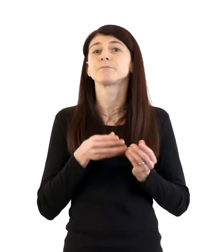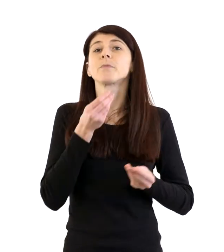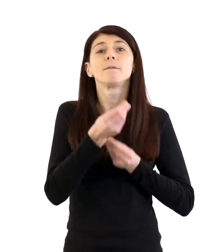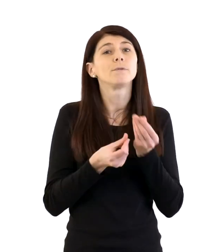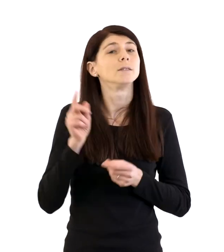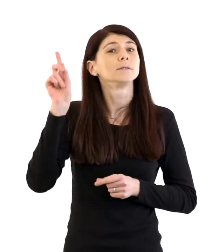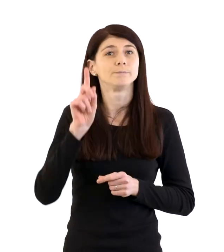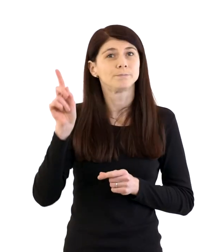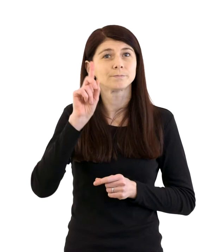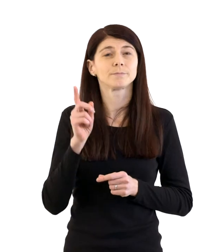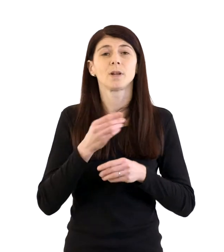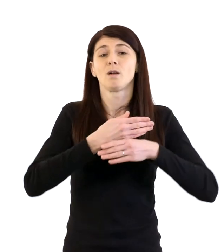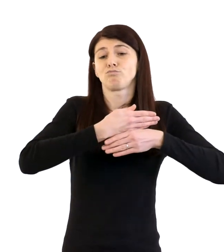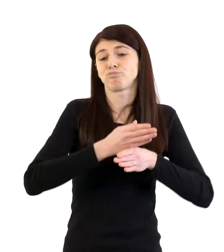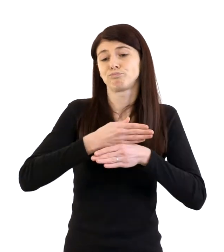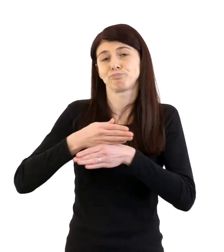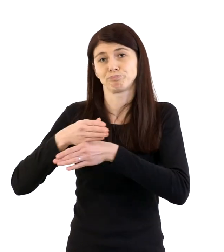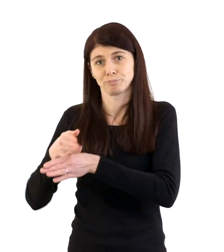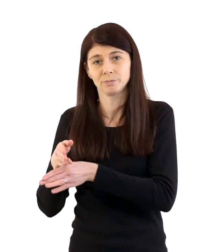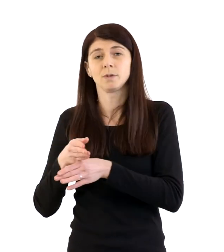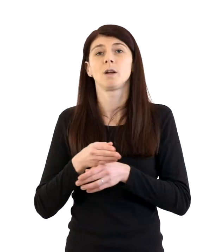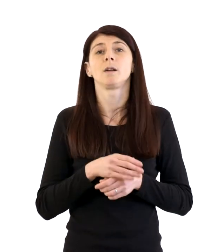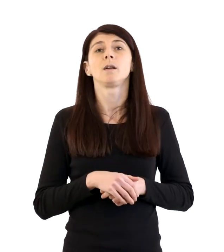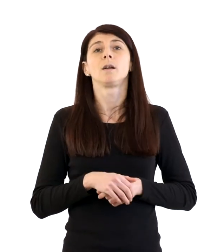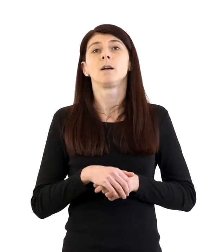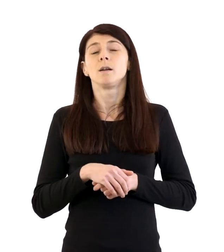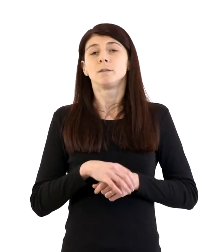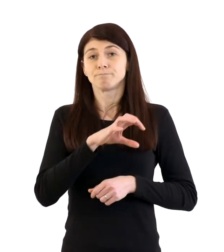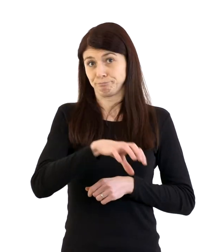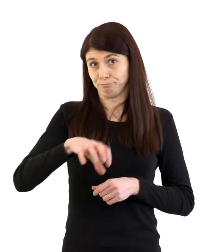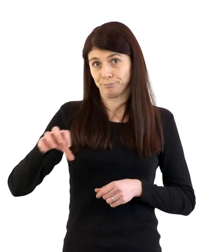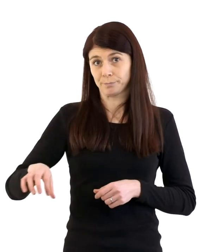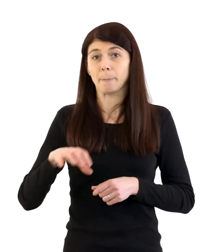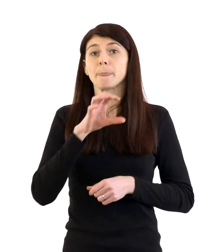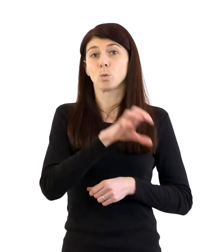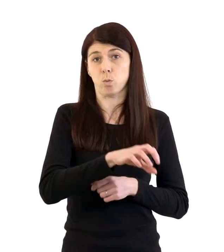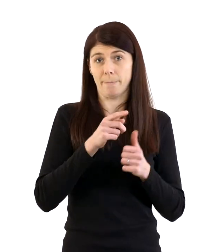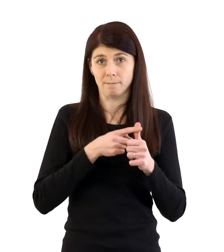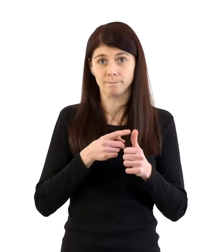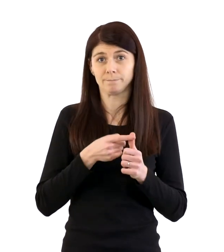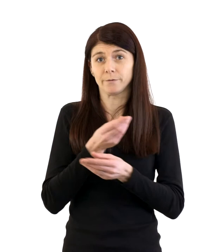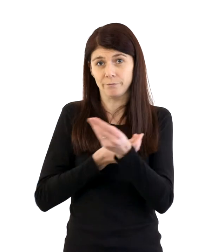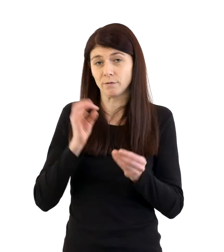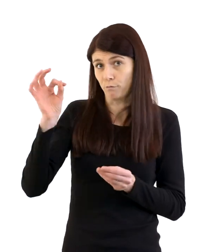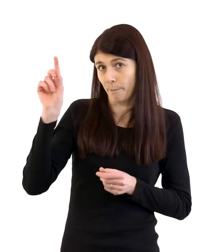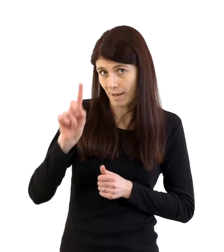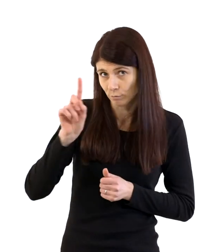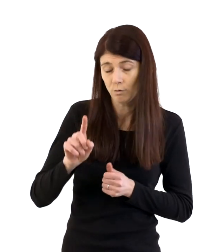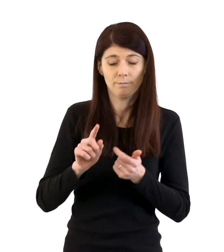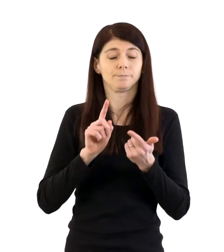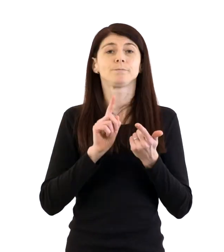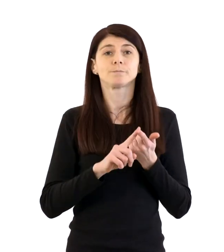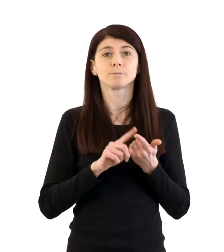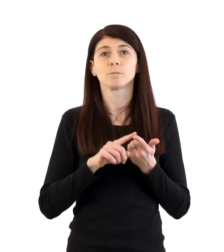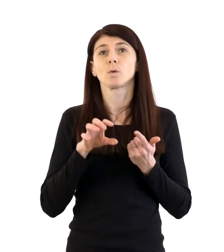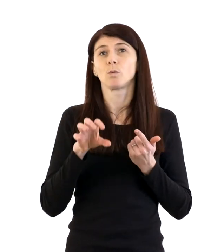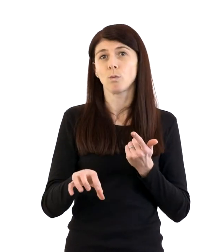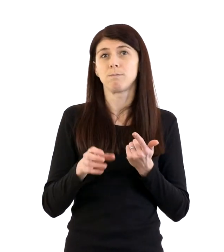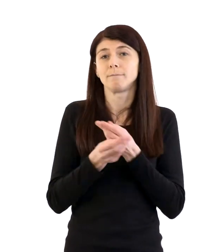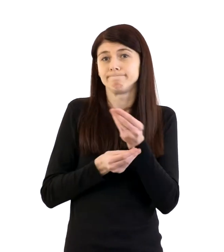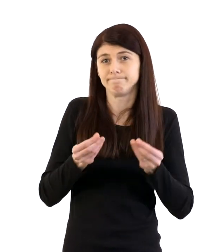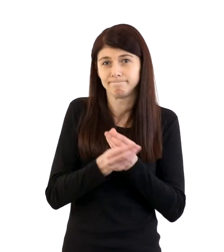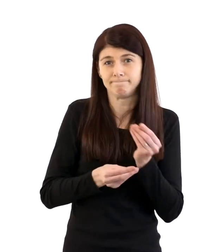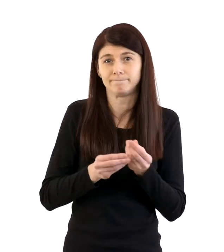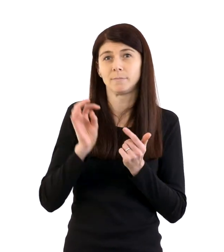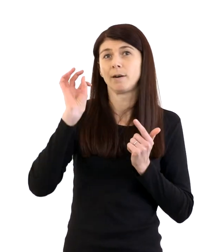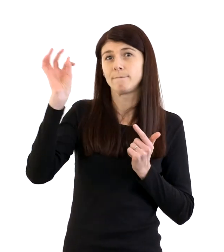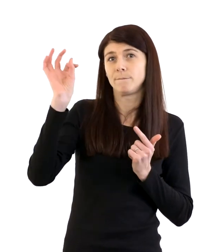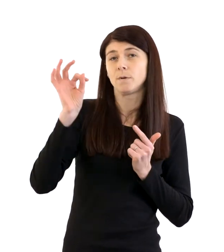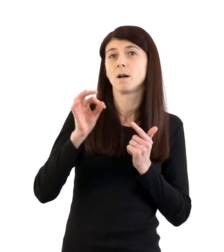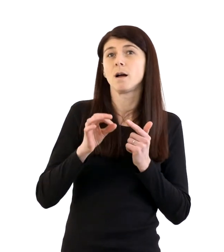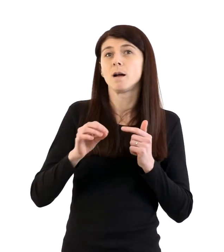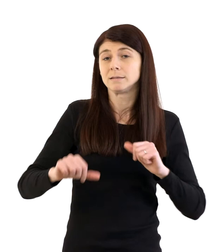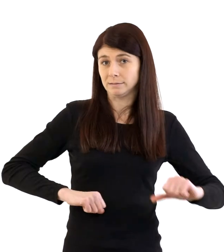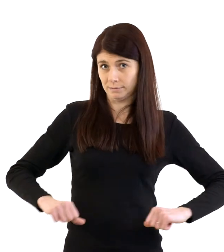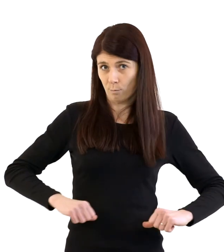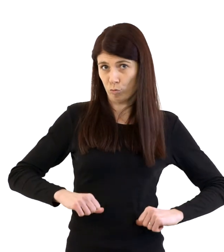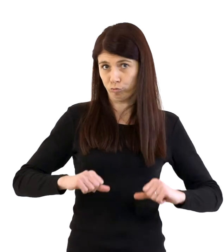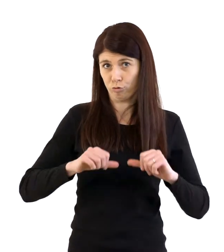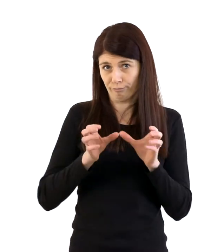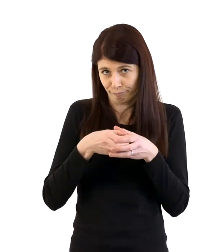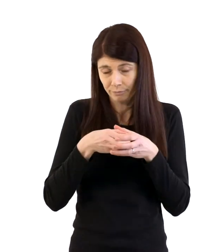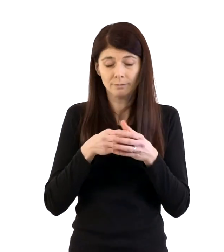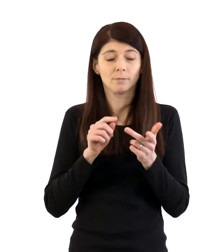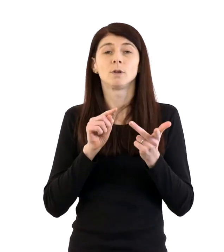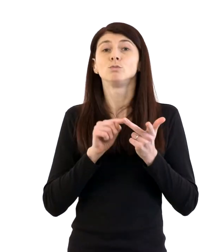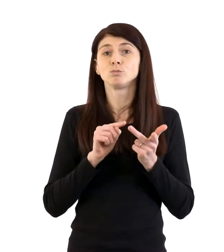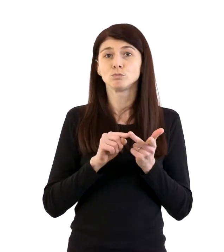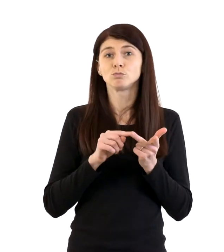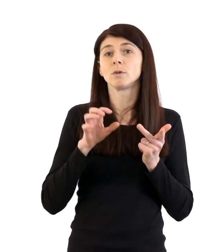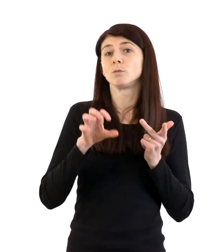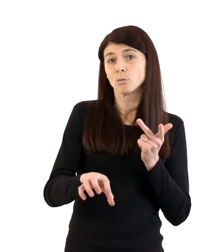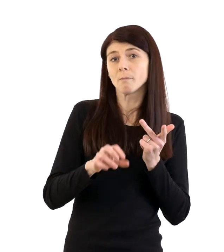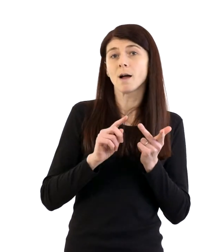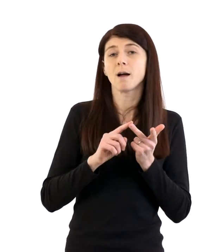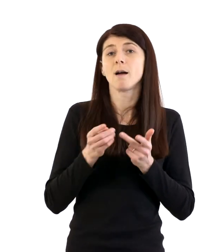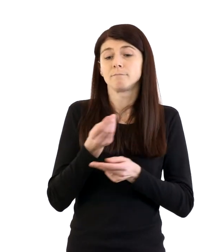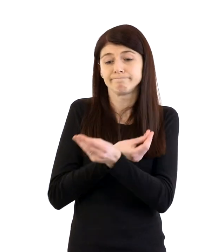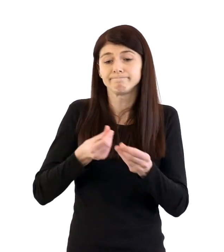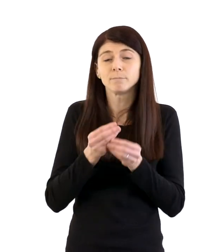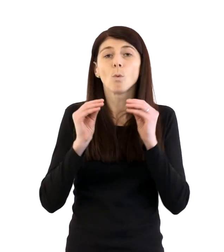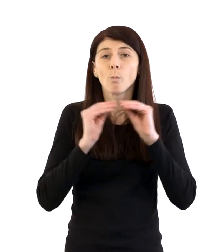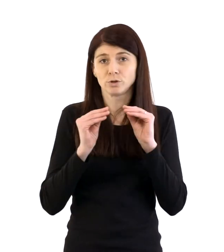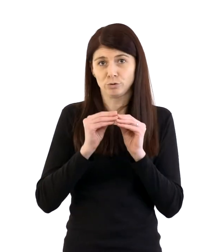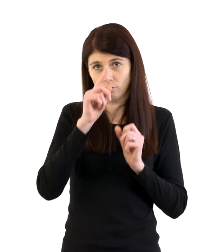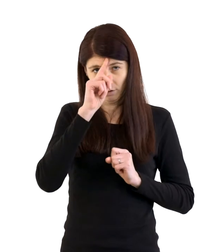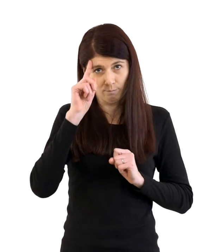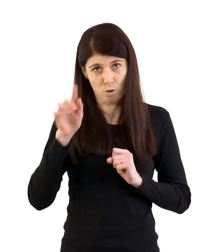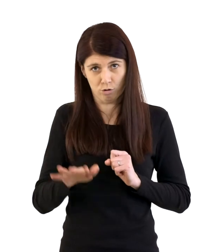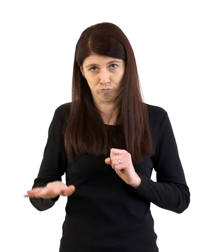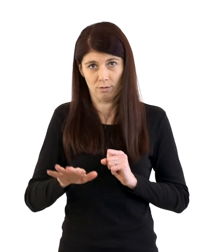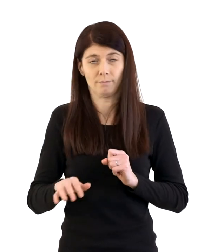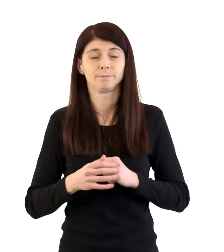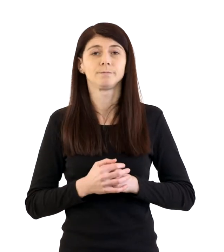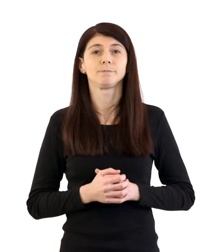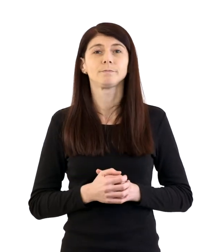Finanse publiczne dzielą się na finanse państwa, finanse jednostek samorządu terytorialnego oraz finanse systemu ubezpieczeń społecznych.